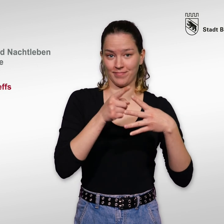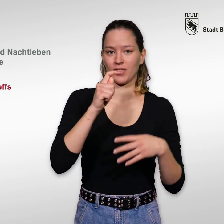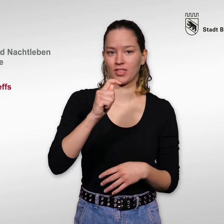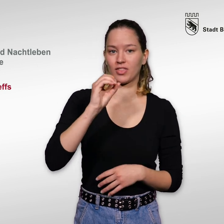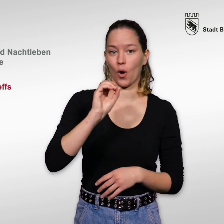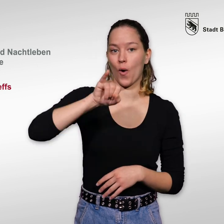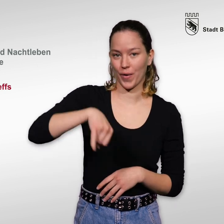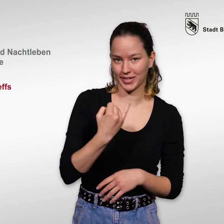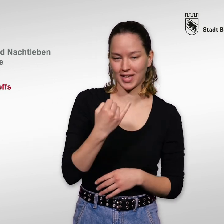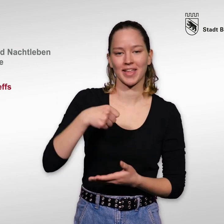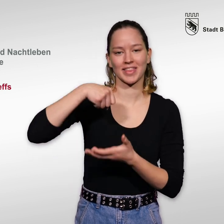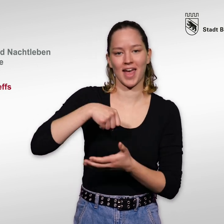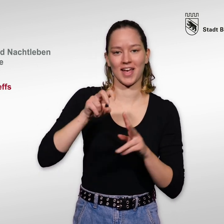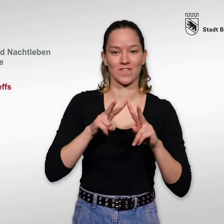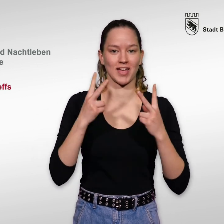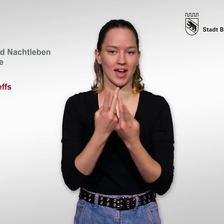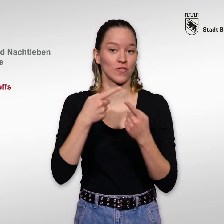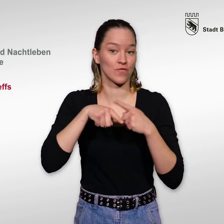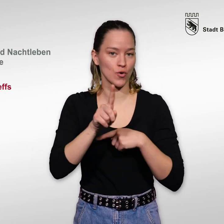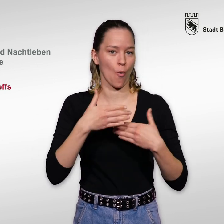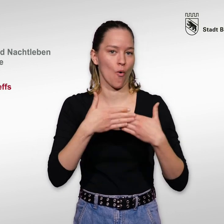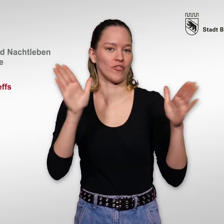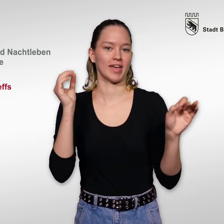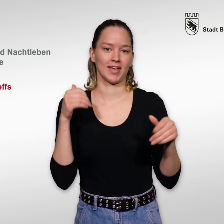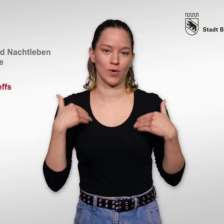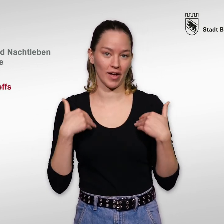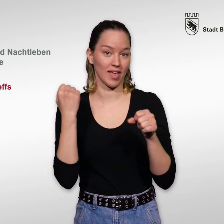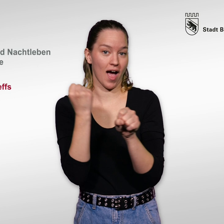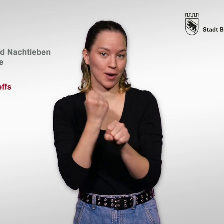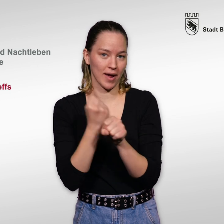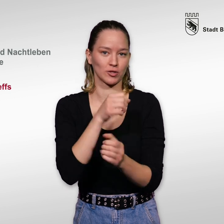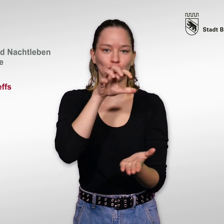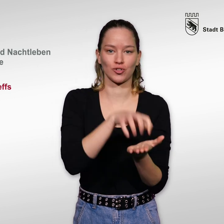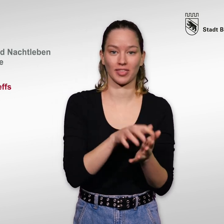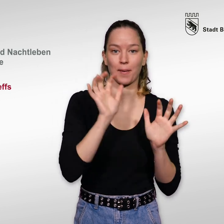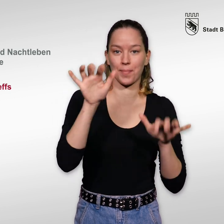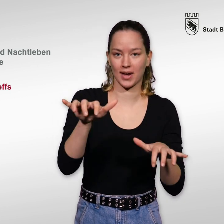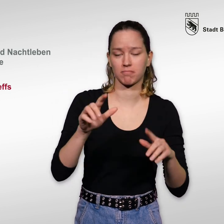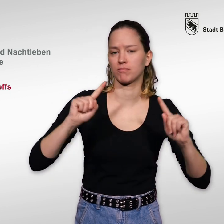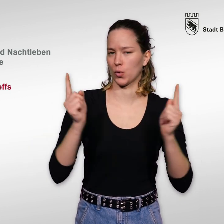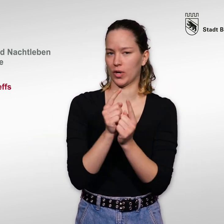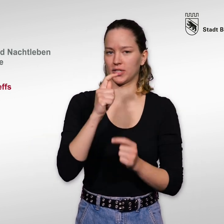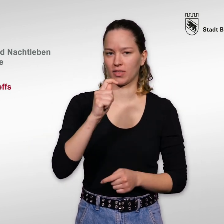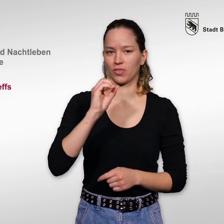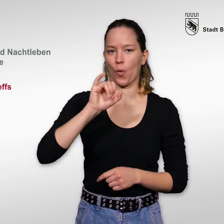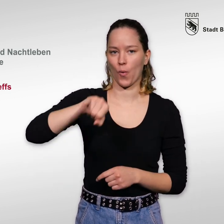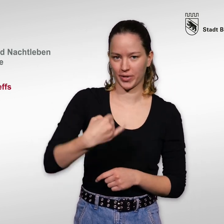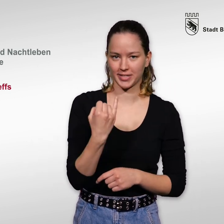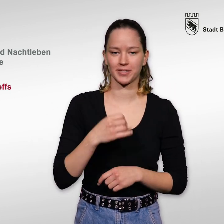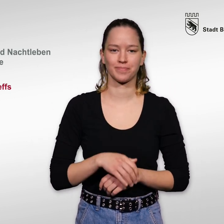toj: Trägerverein für die offene Jugendarbeit der Stadt Bern